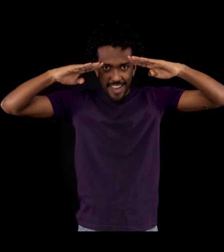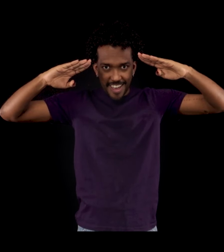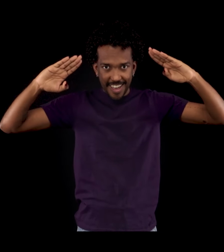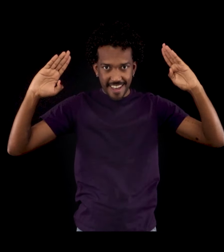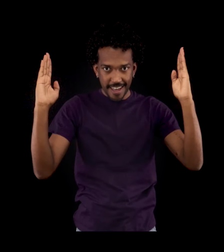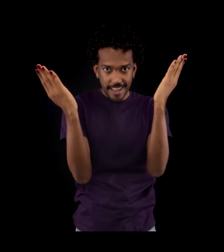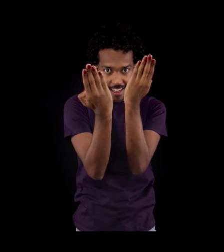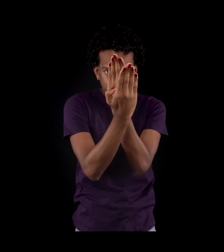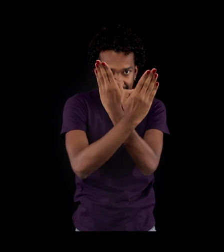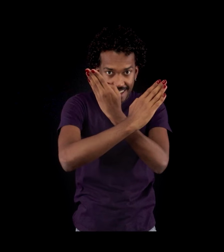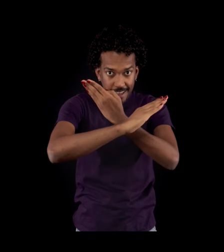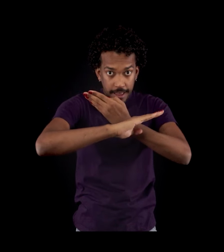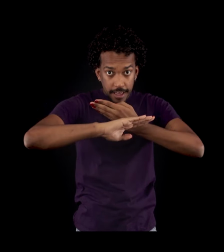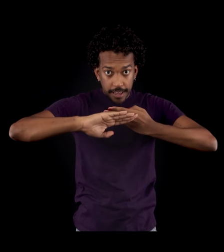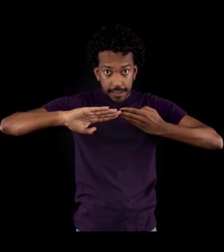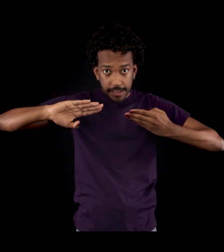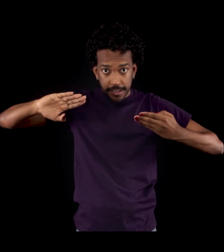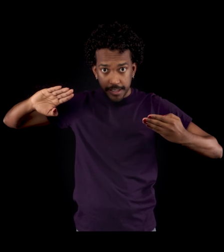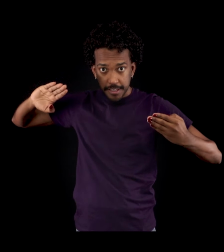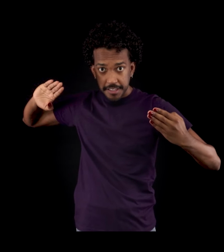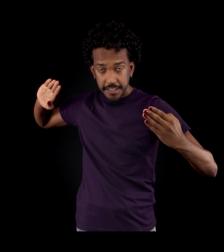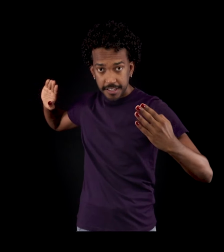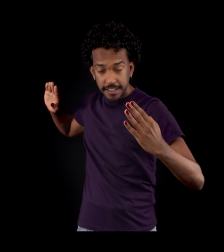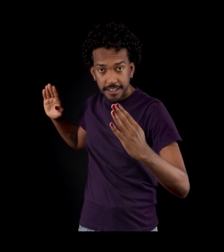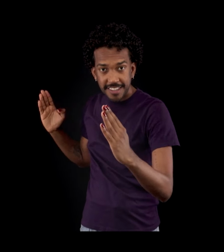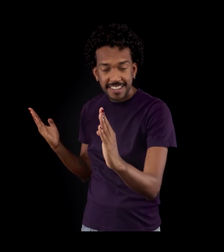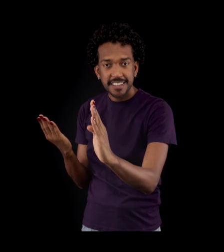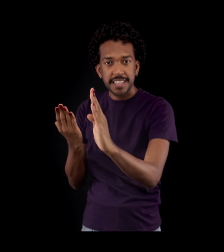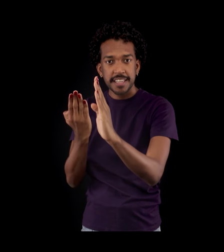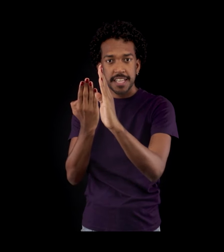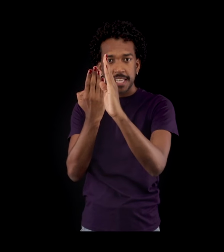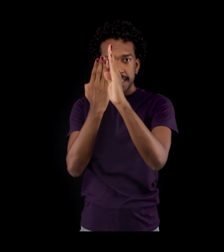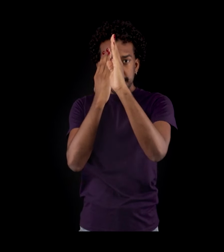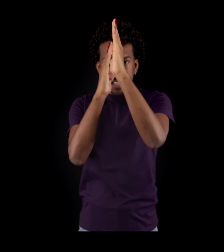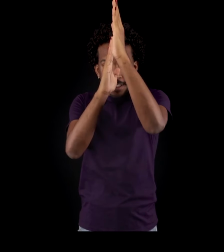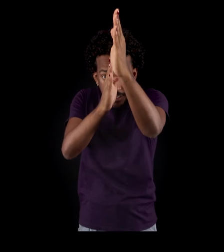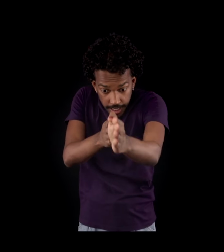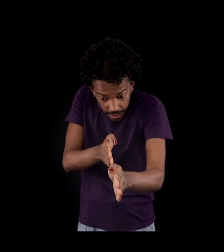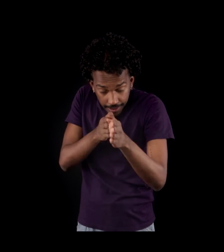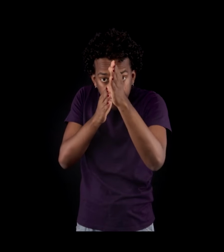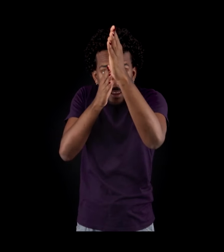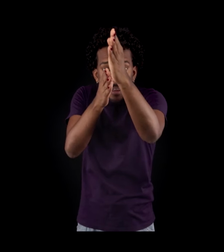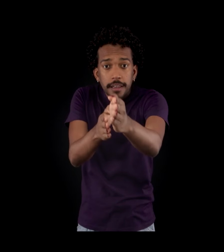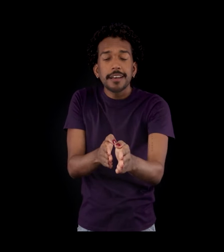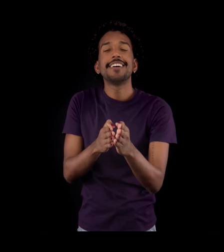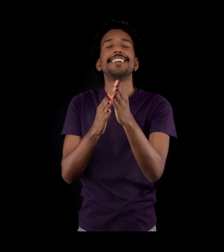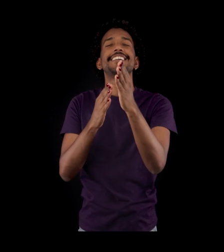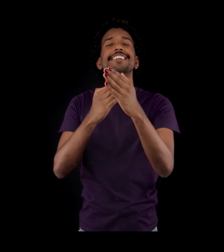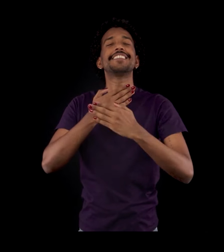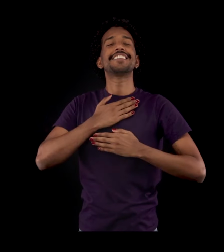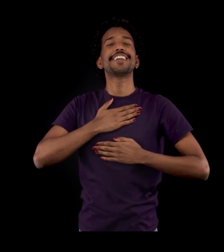de Ogunhê Seguir tranquilo o caminho